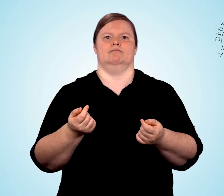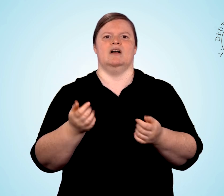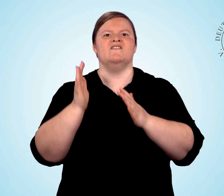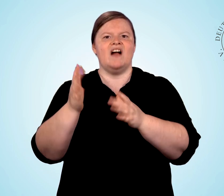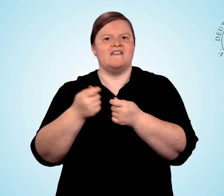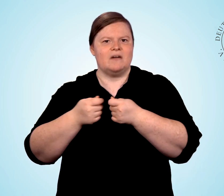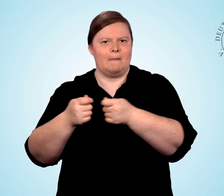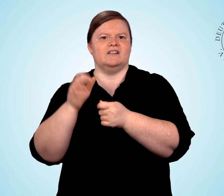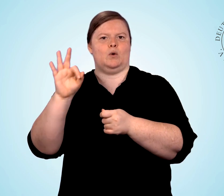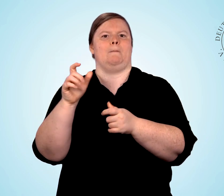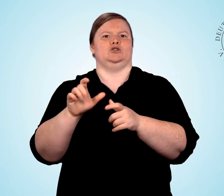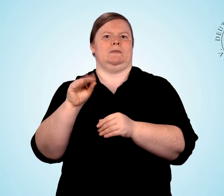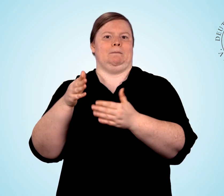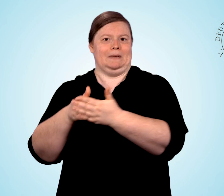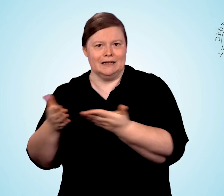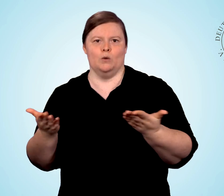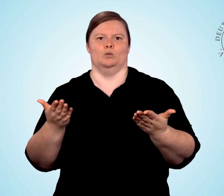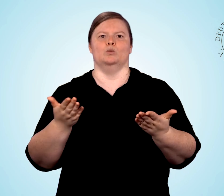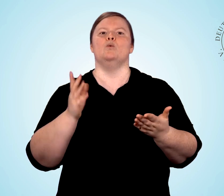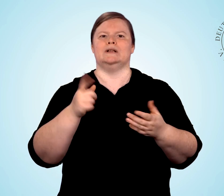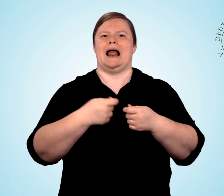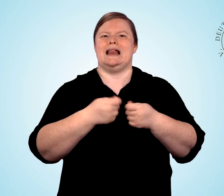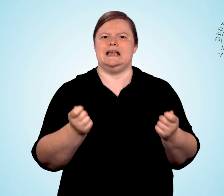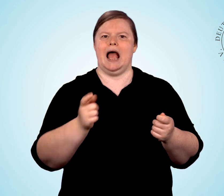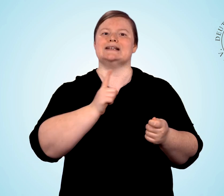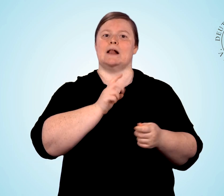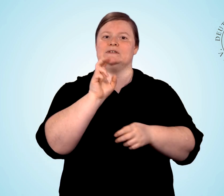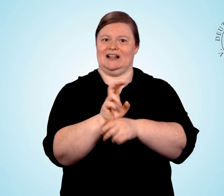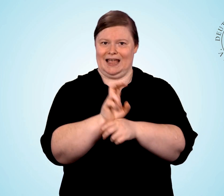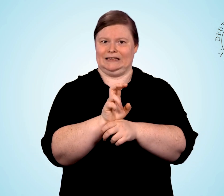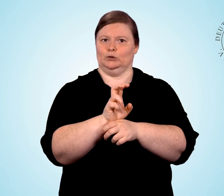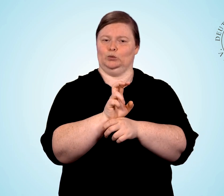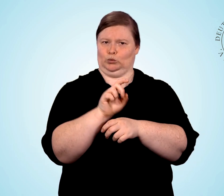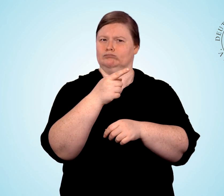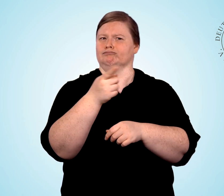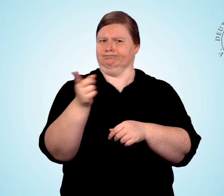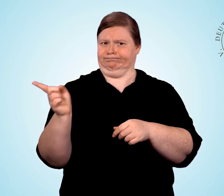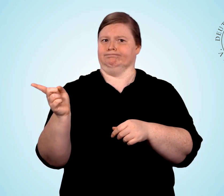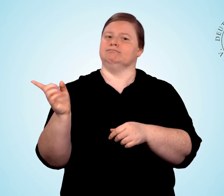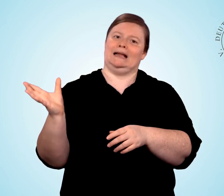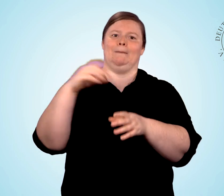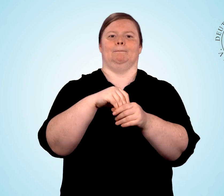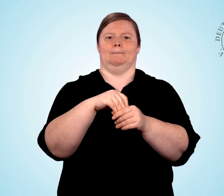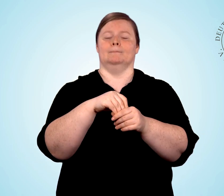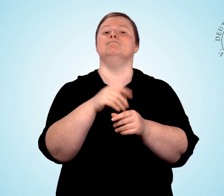die Fachverbände für Menschen mit Behinderung und die Liga Selbstvertretung)